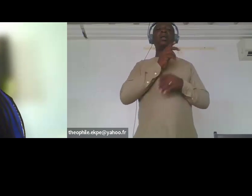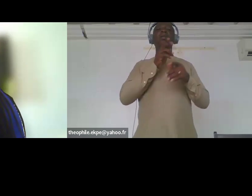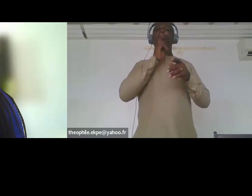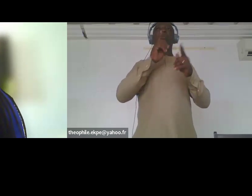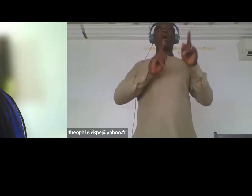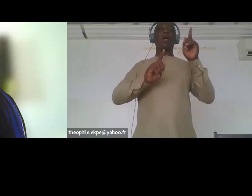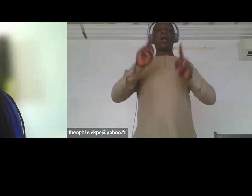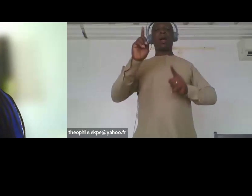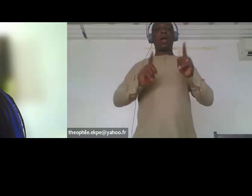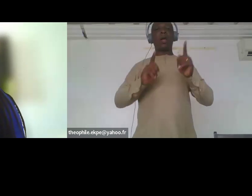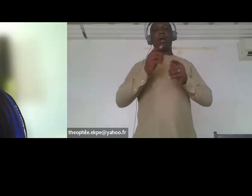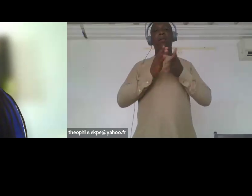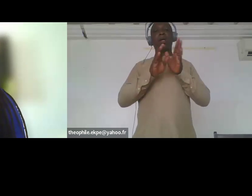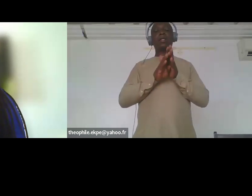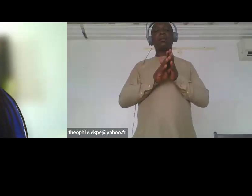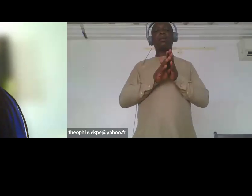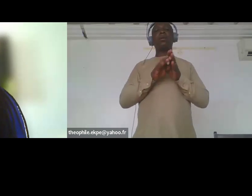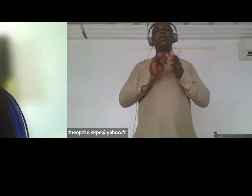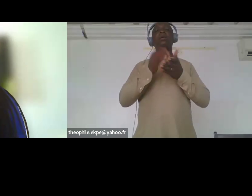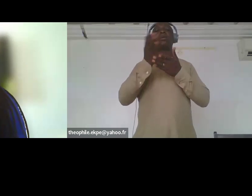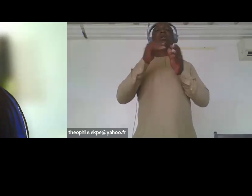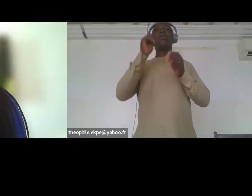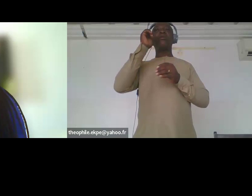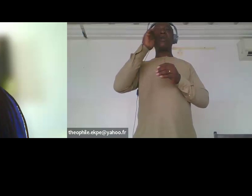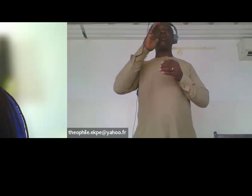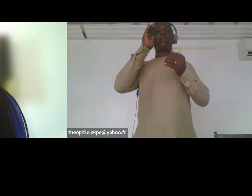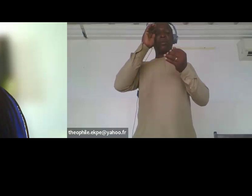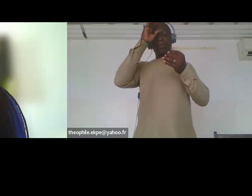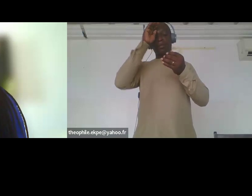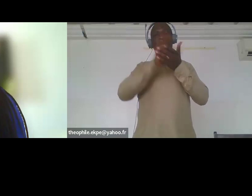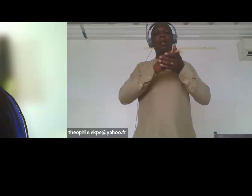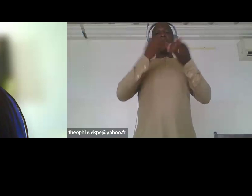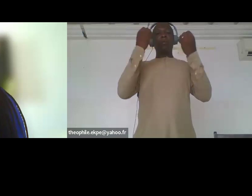par exemple la polygamie fait que le mari ne peut pas être garant pour l'une